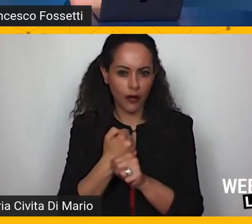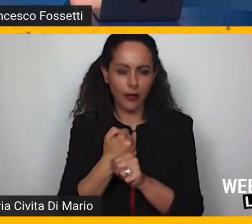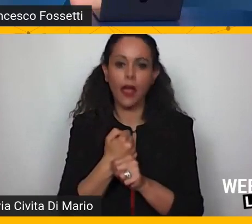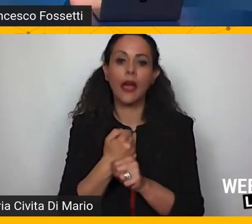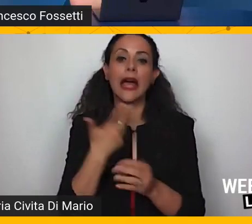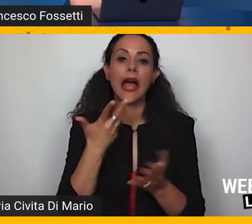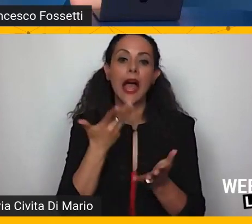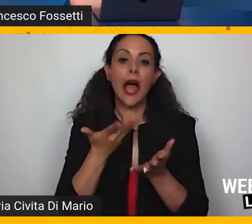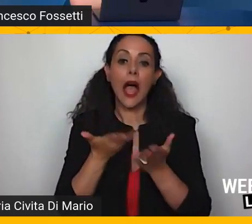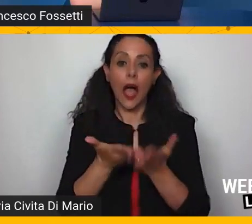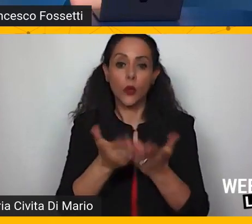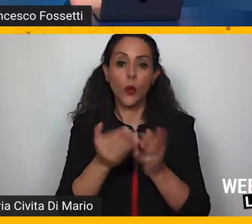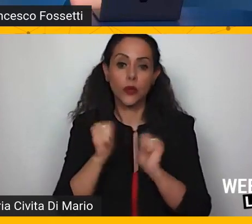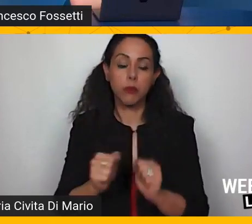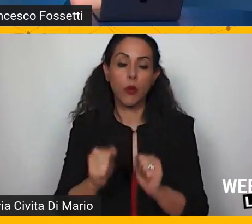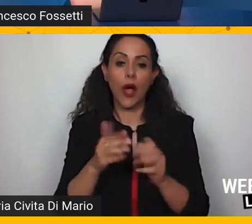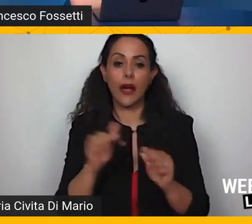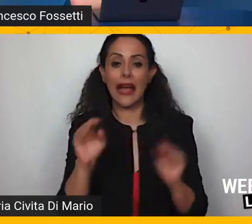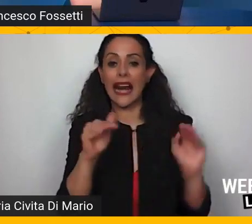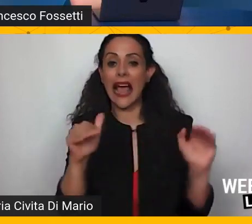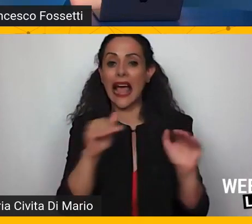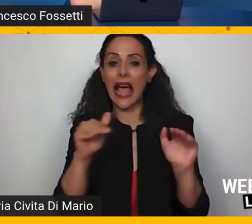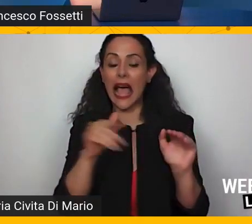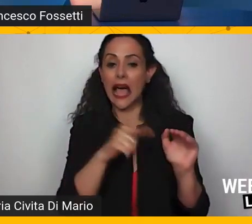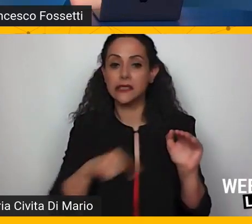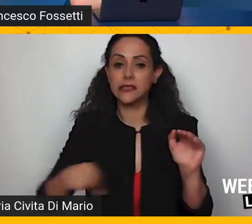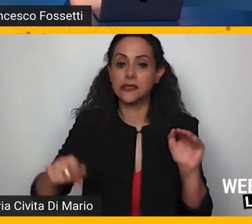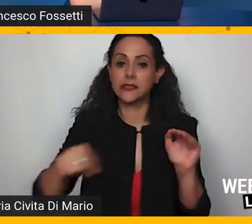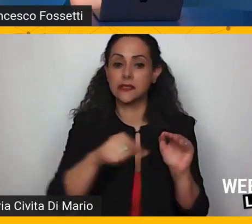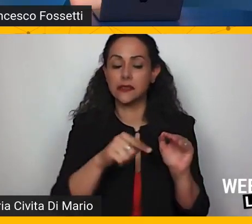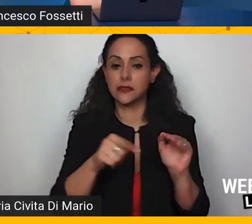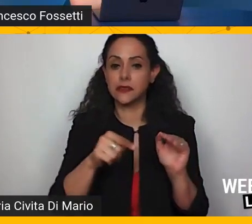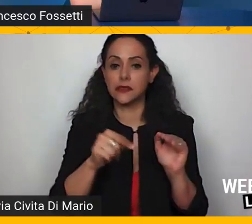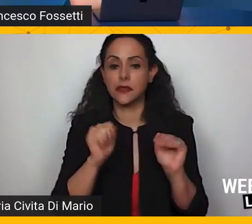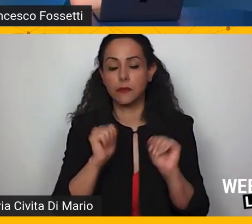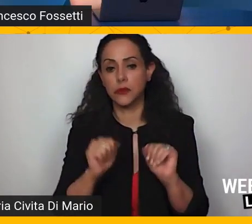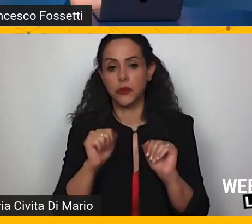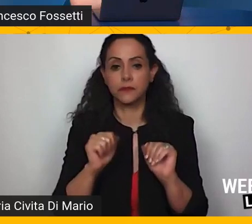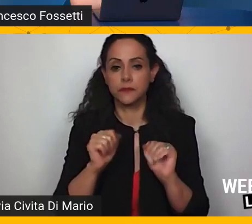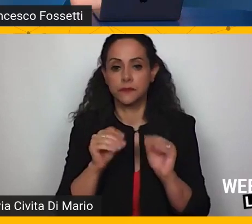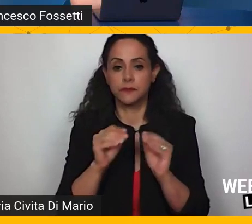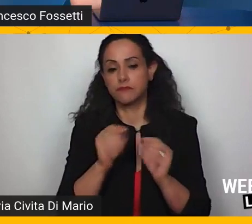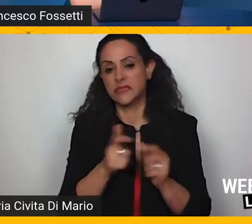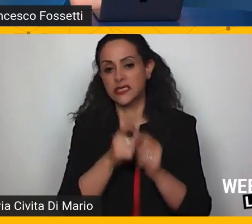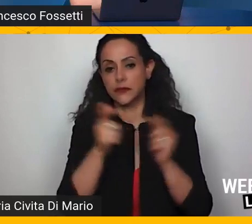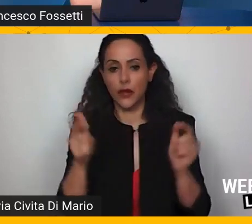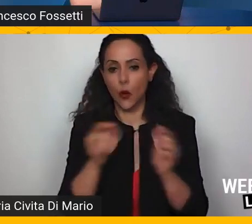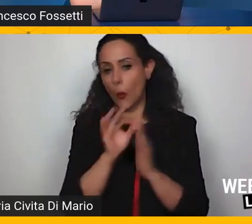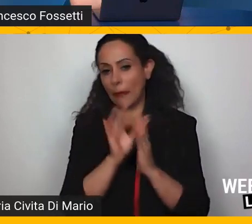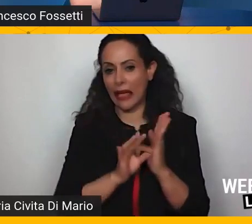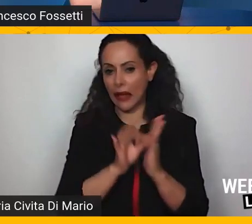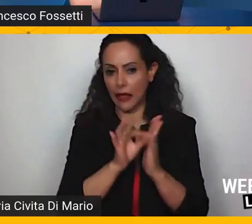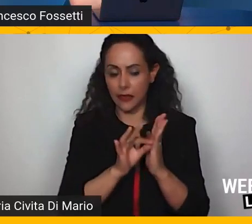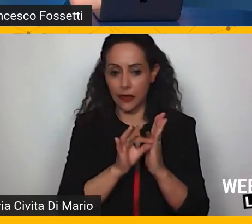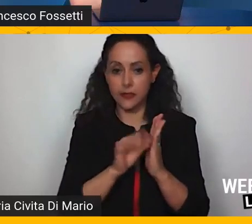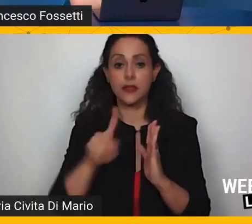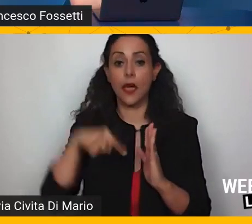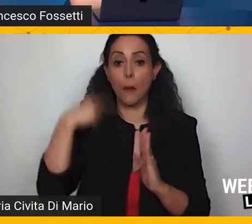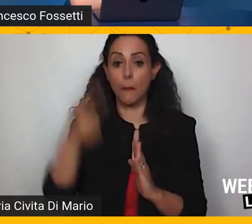aiutare i ragazzi a ehm diciamo così a a sviluppare alcune